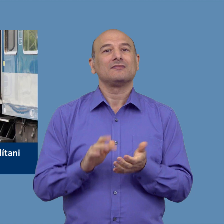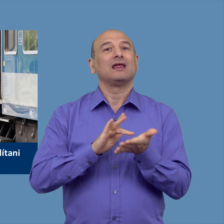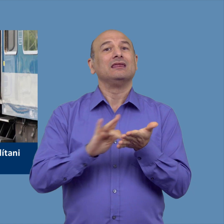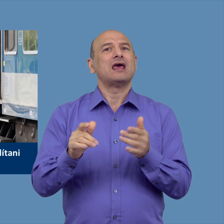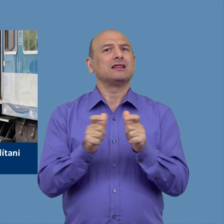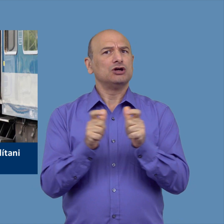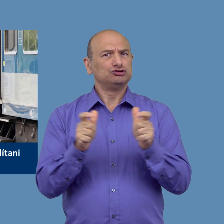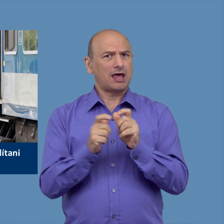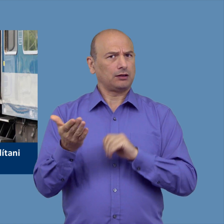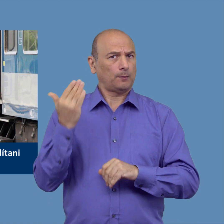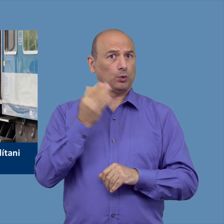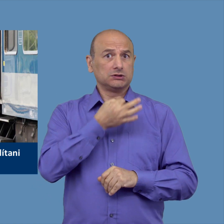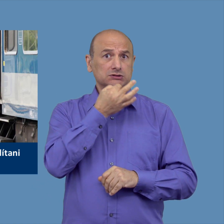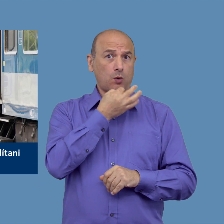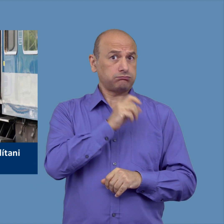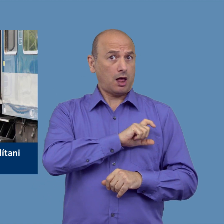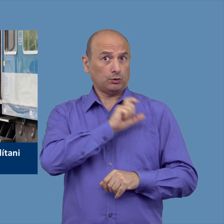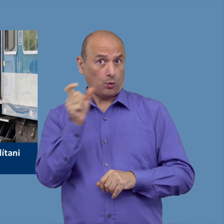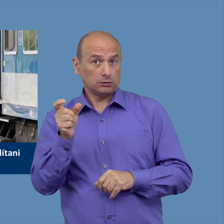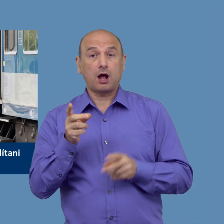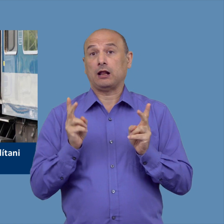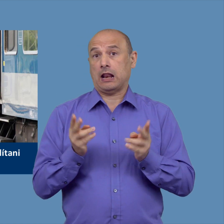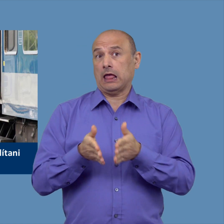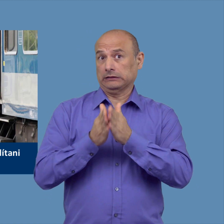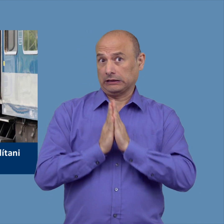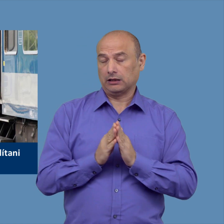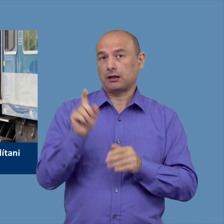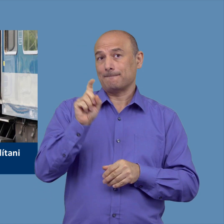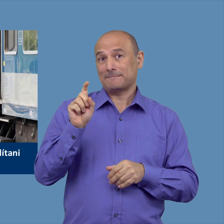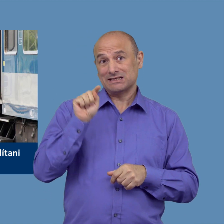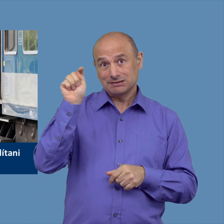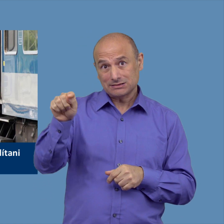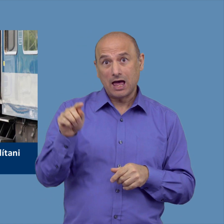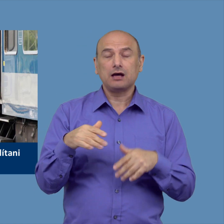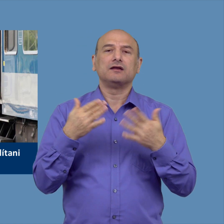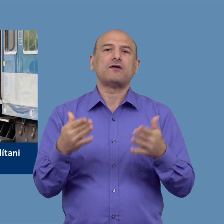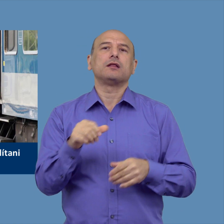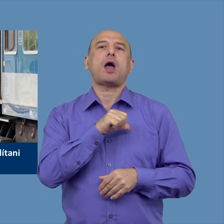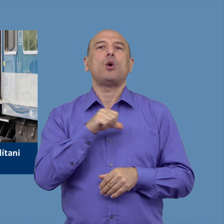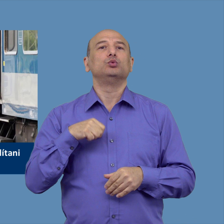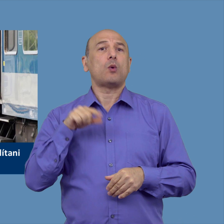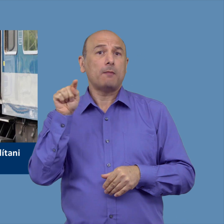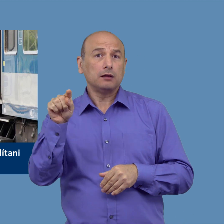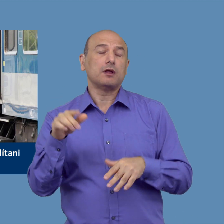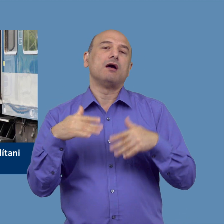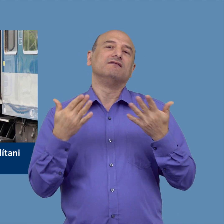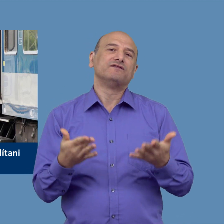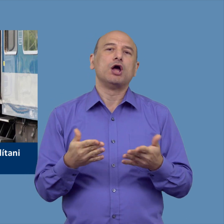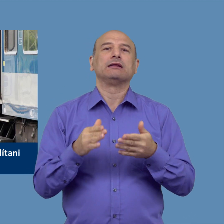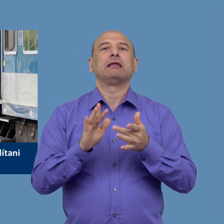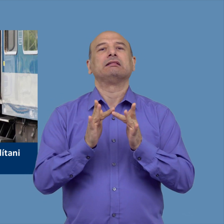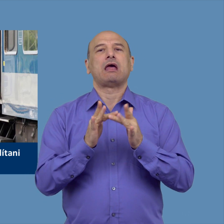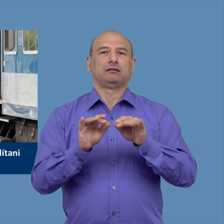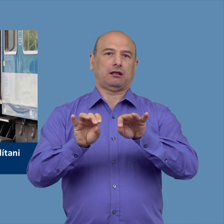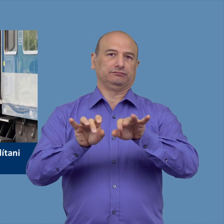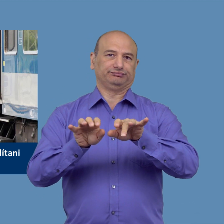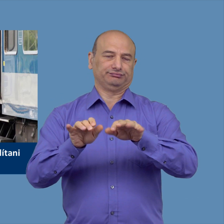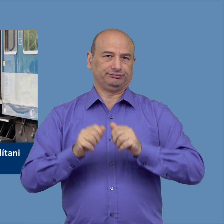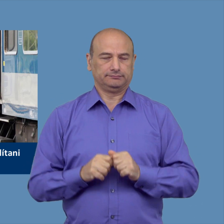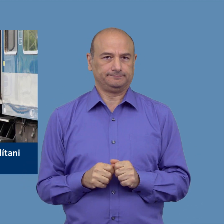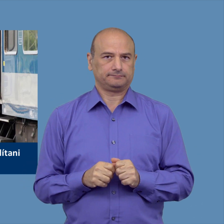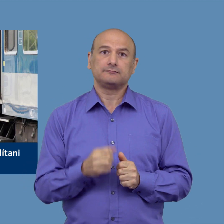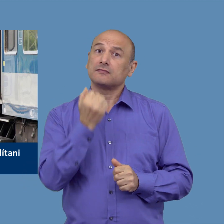A díjmentes jegyek a pénztárakban, az automatákból és az online felületeken is megválthatók szombattól.